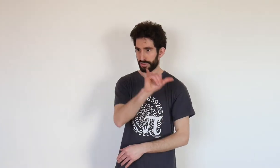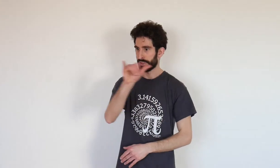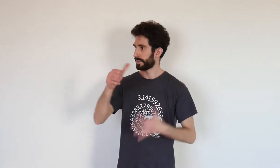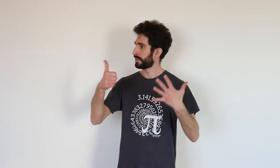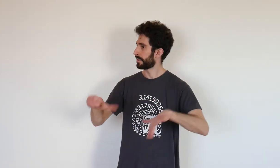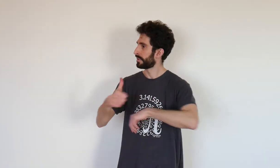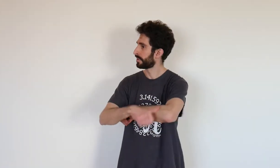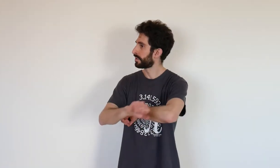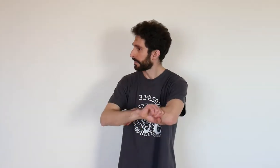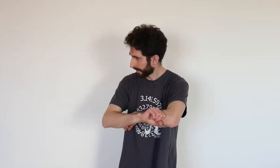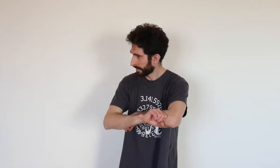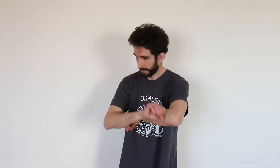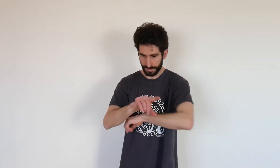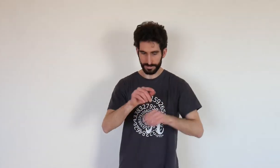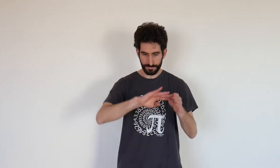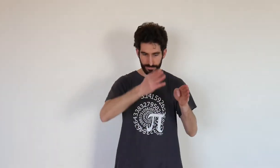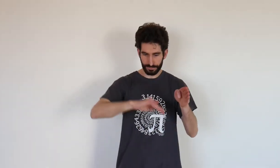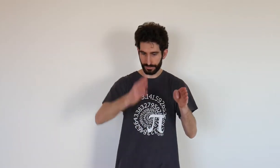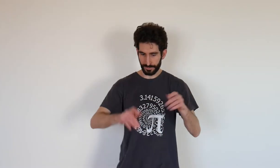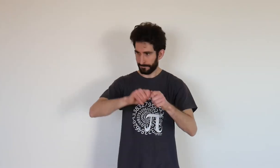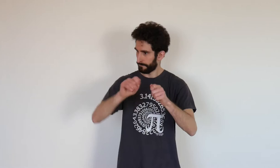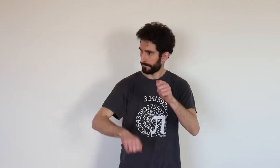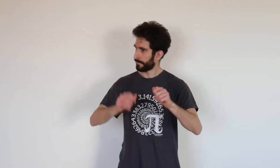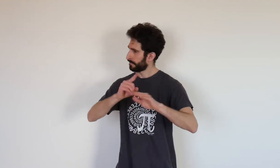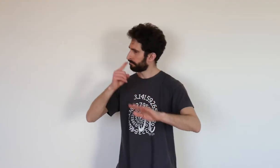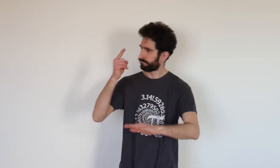Ce processus dure jusqu'à la 16ème semaine de grossesse puis le relief se fixe définitivement.